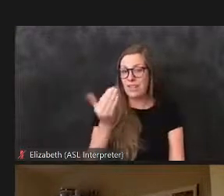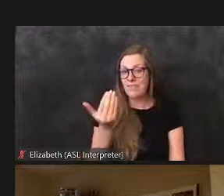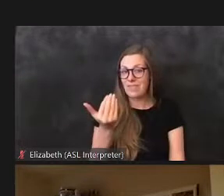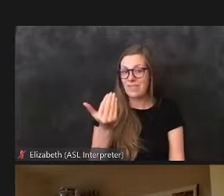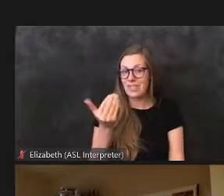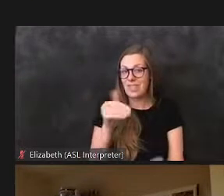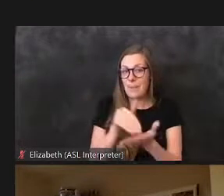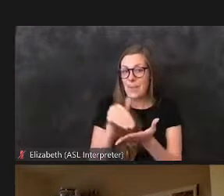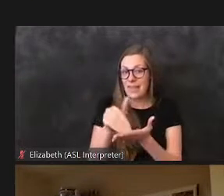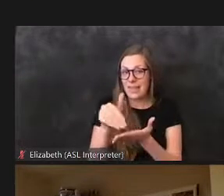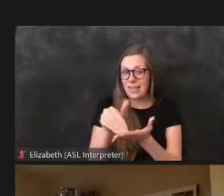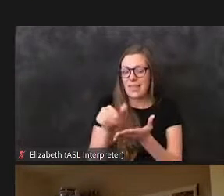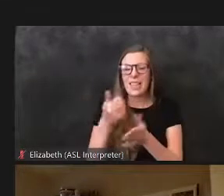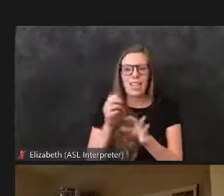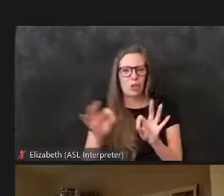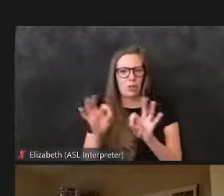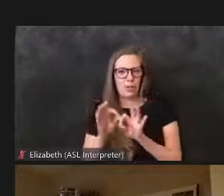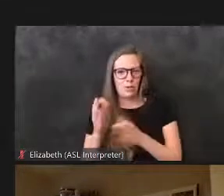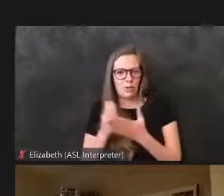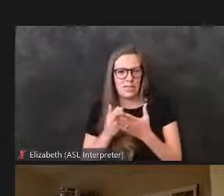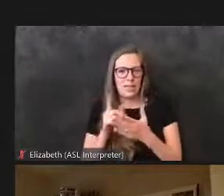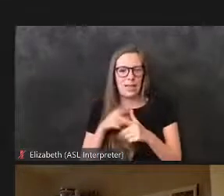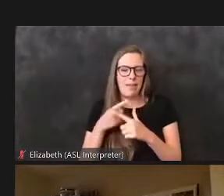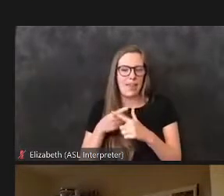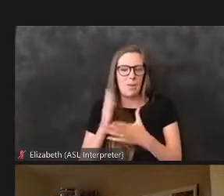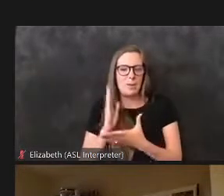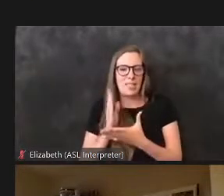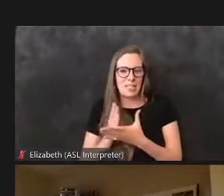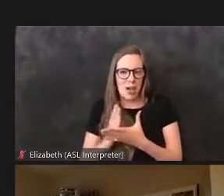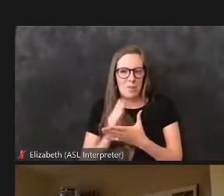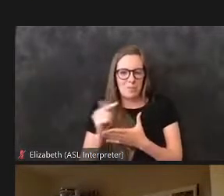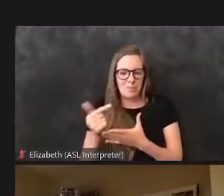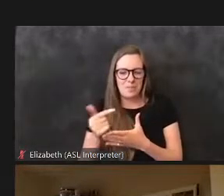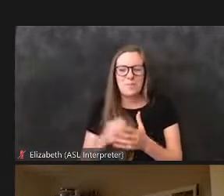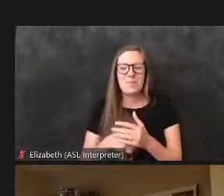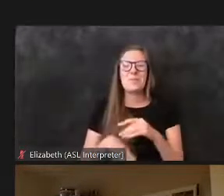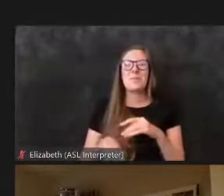licencia, serán otro millón adicional y esta pieza y para de hablar. Presidente y entrega de regresar.